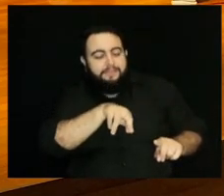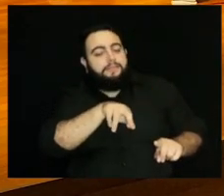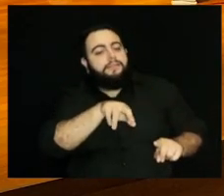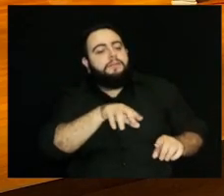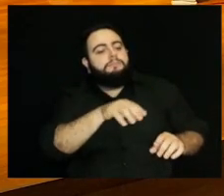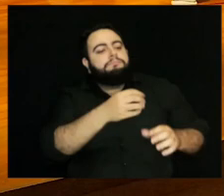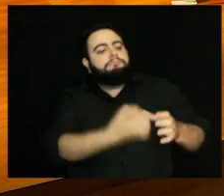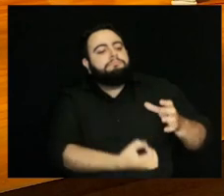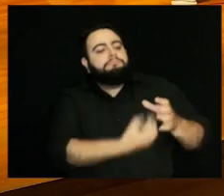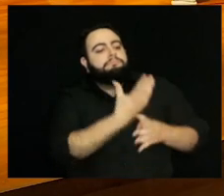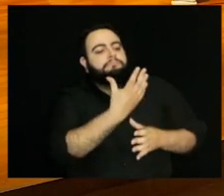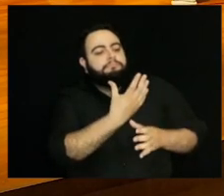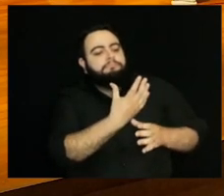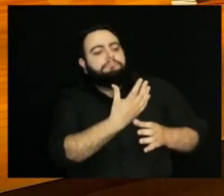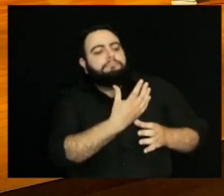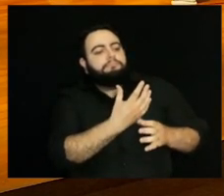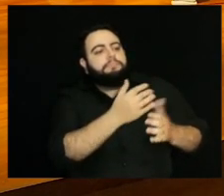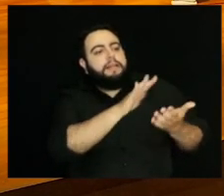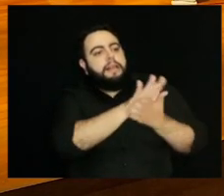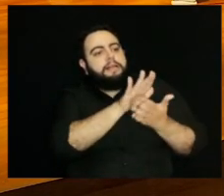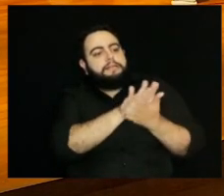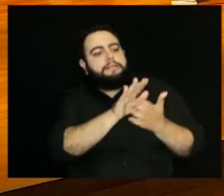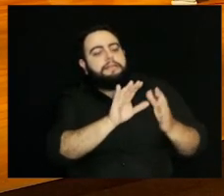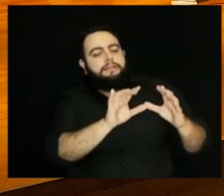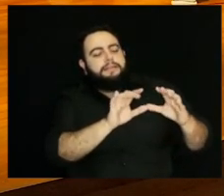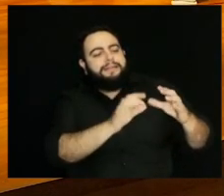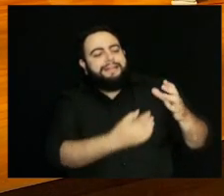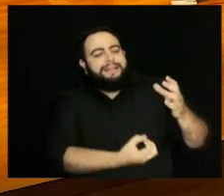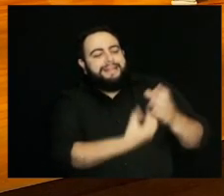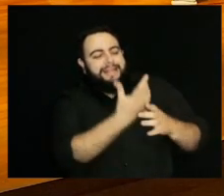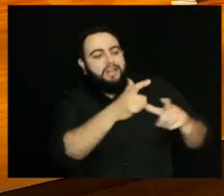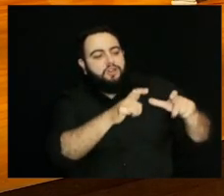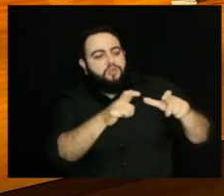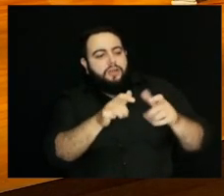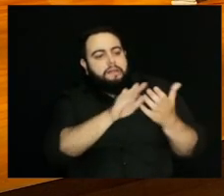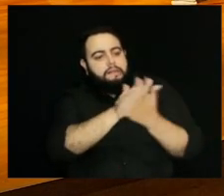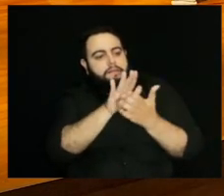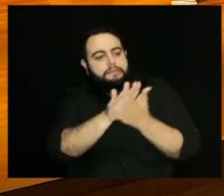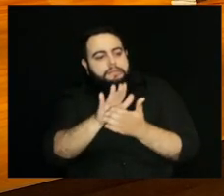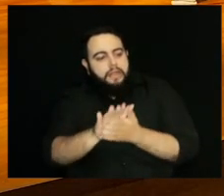gravadora para lançar artistas locais. E eles lançam muitos discos, muitos discos durante um